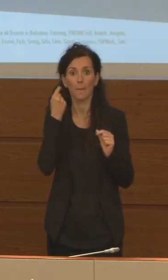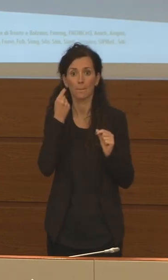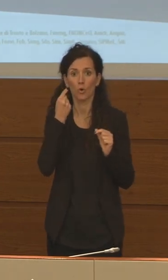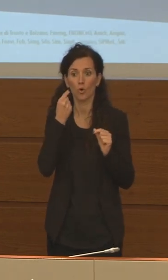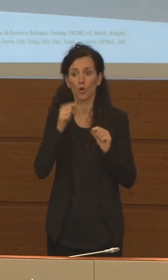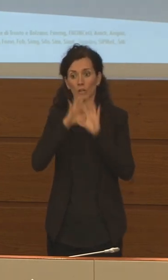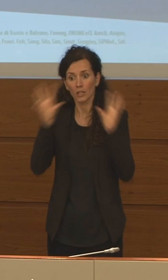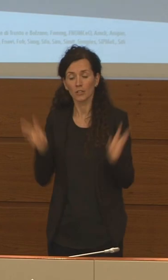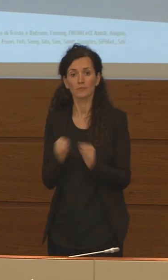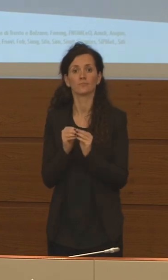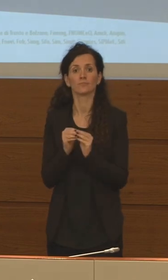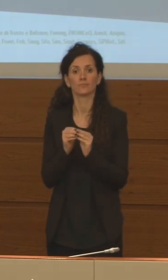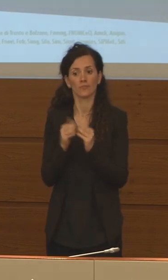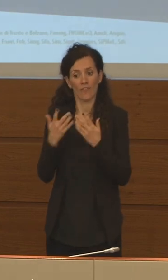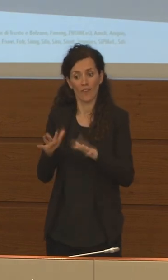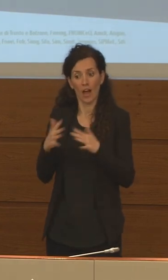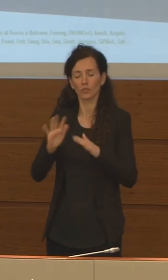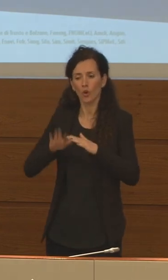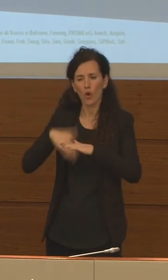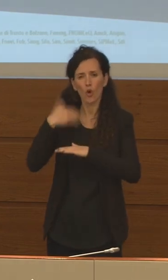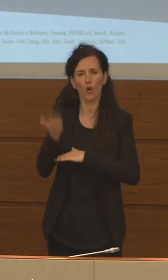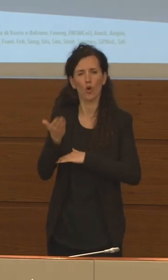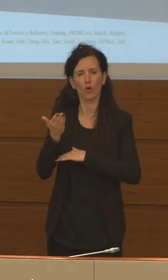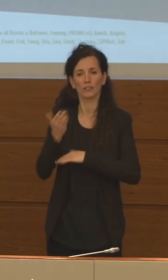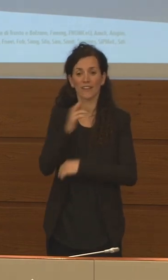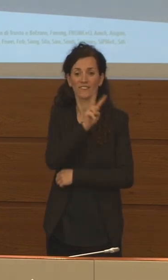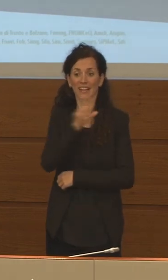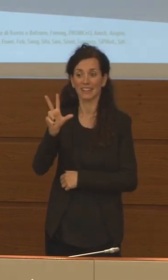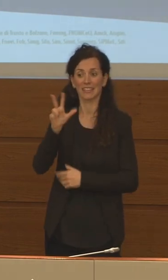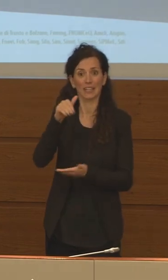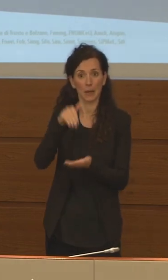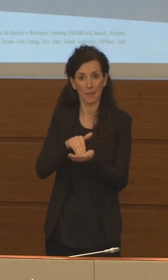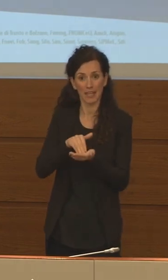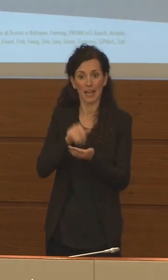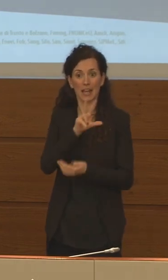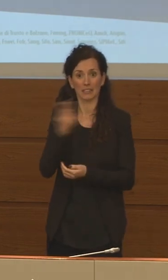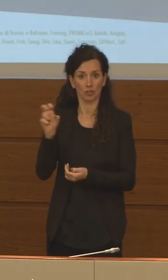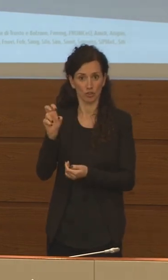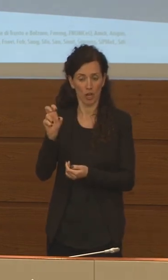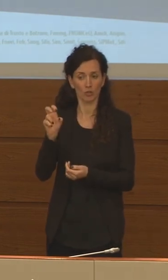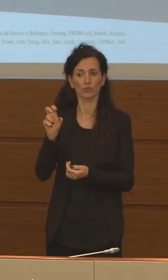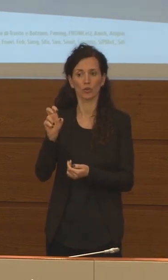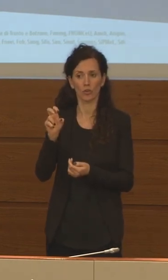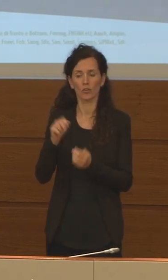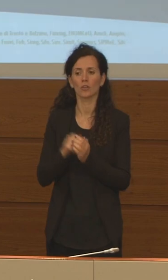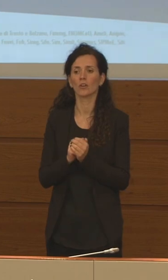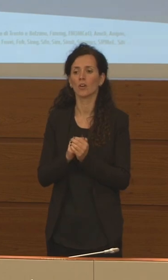effettuati sono oltre 23.300 e il numero dei confermati dall'Istituto